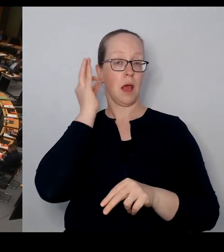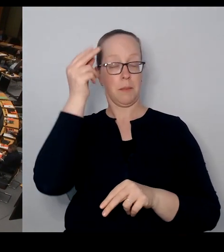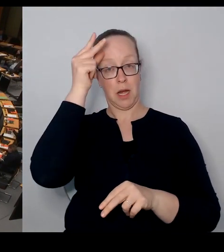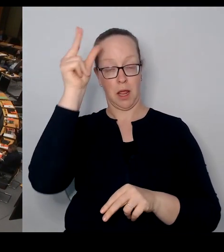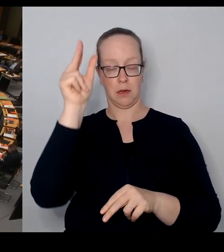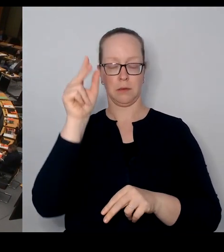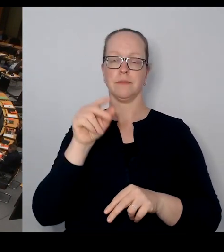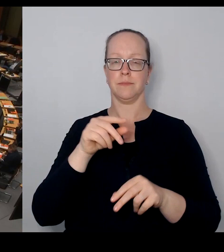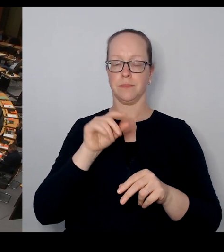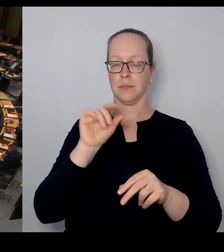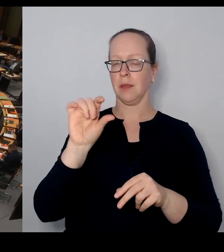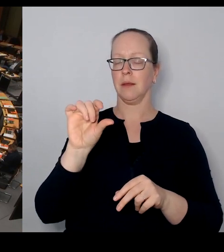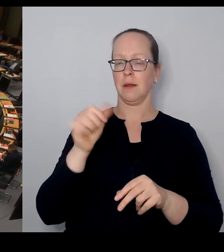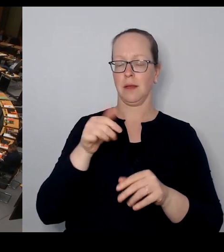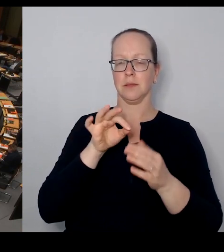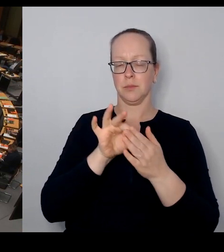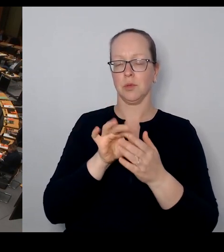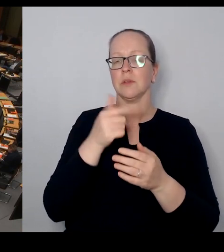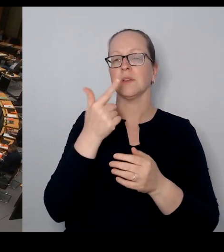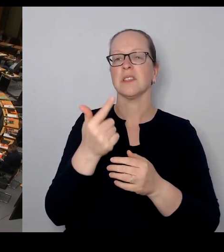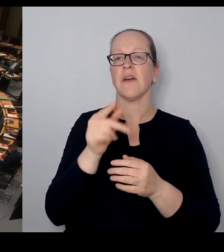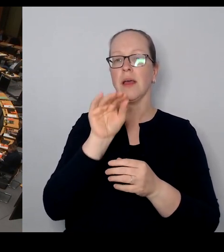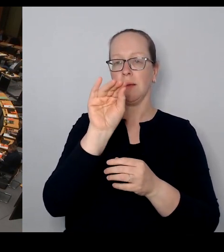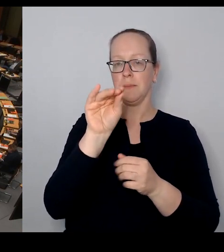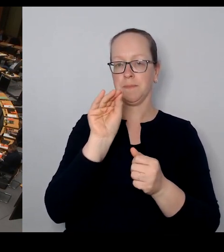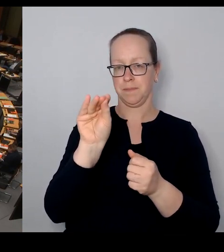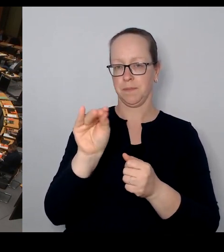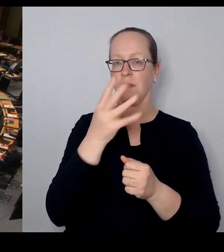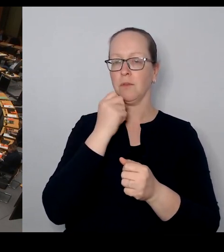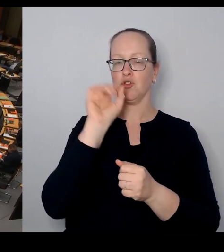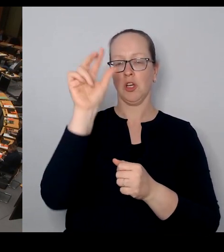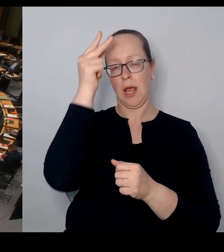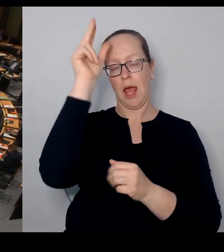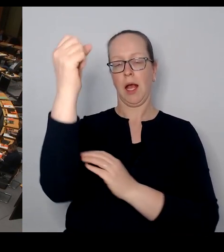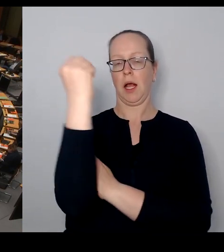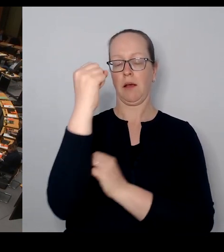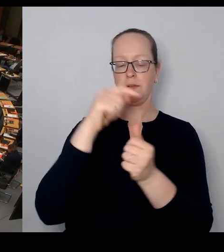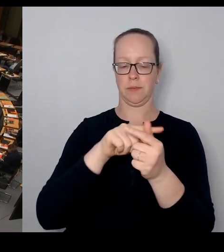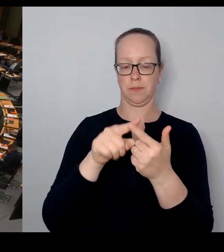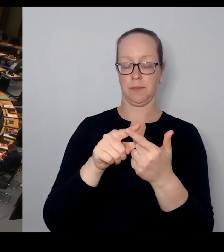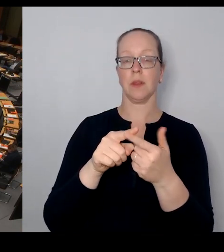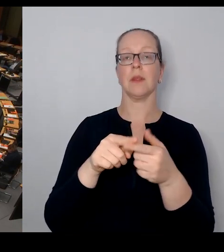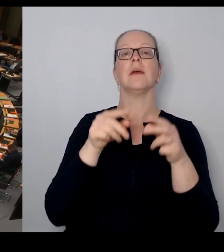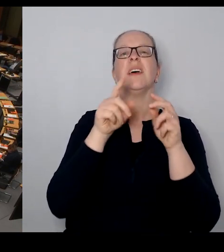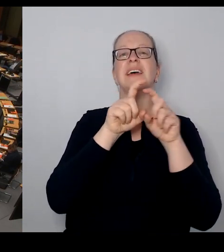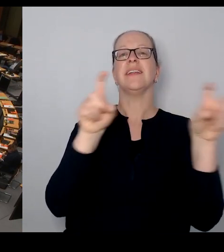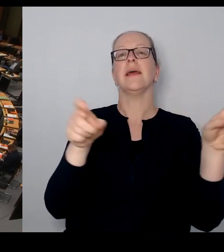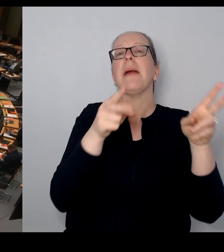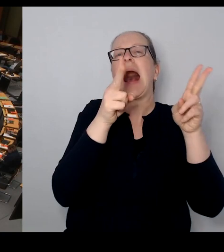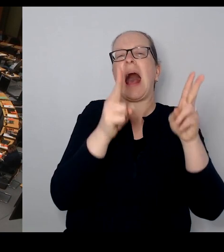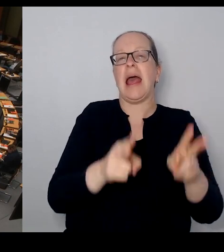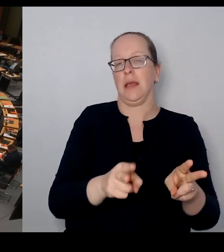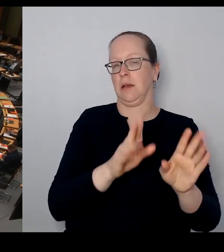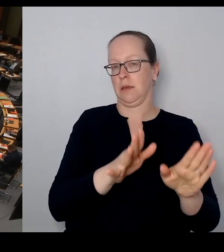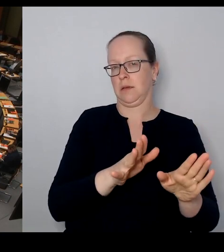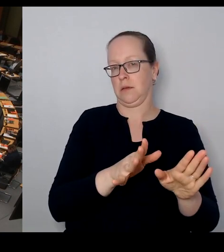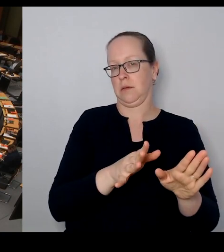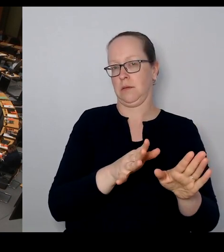hier anführen bezüglich der rechtlichen Thematik bei der Anordnung von Busspuren bin ich mit Ihnen erst mal soweit einer Meinung.